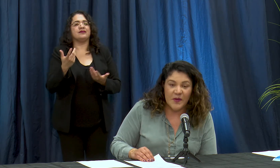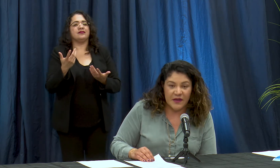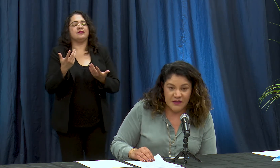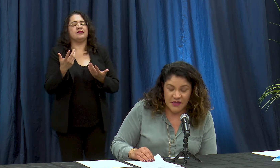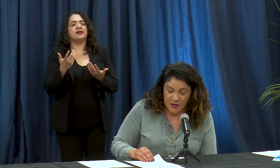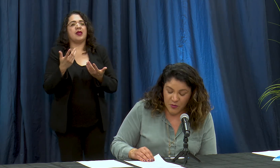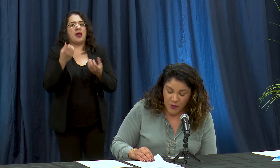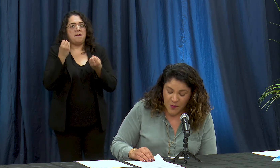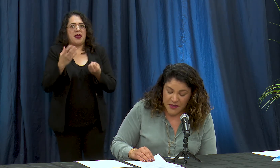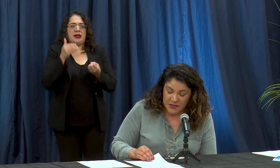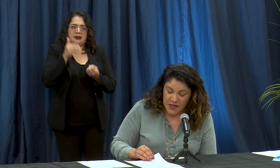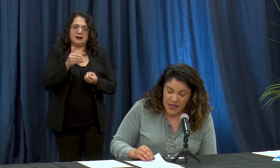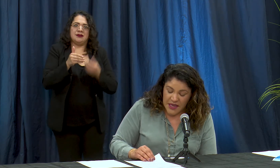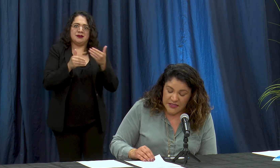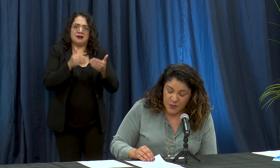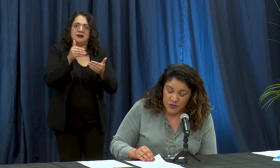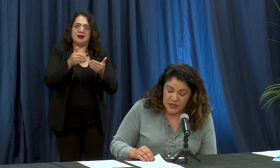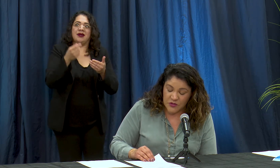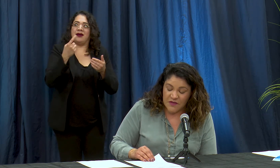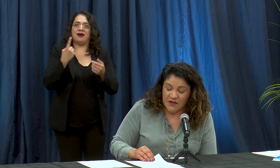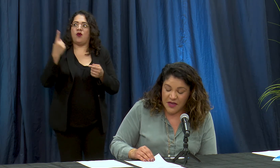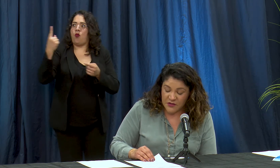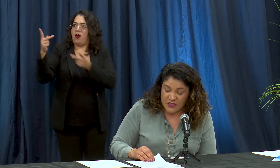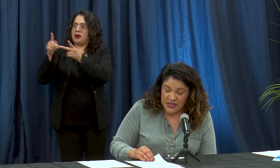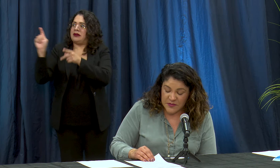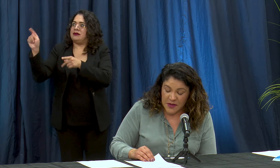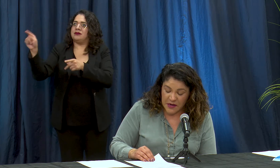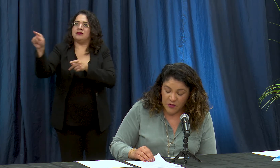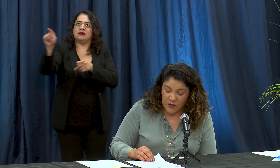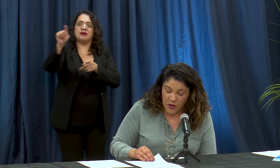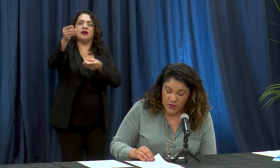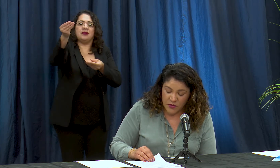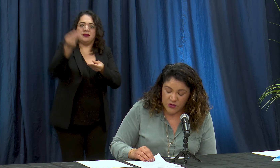para quien tiene un poco más este proceso Yaba varios días para cuando los